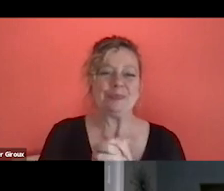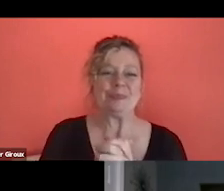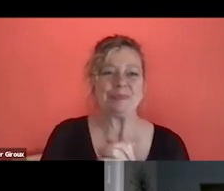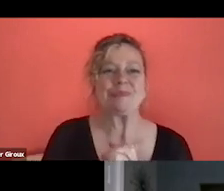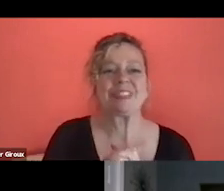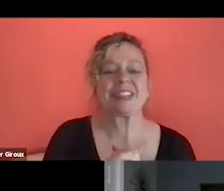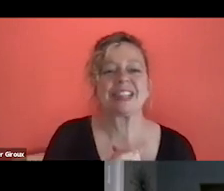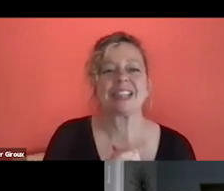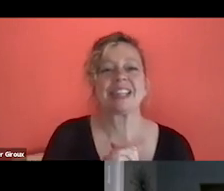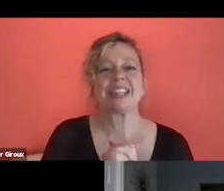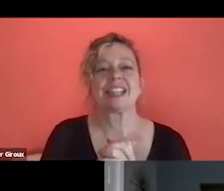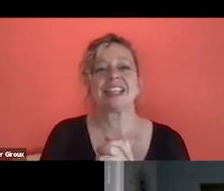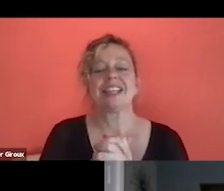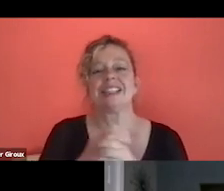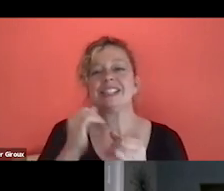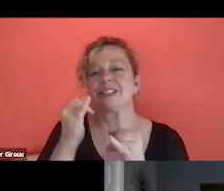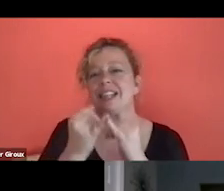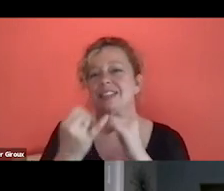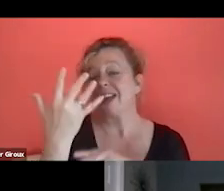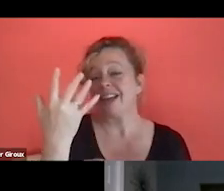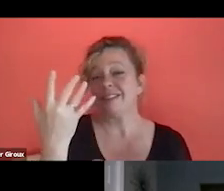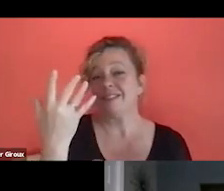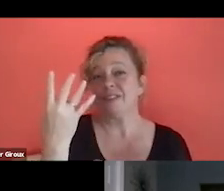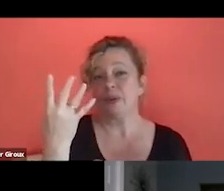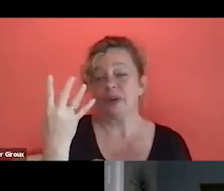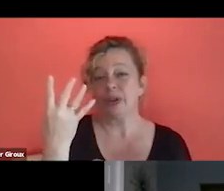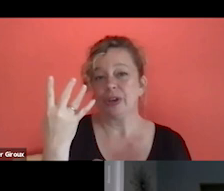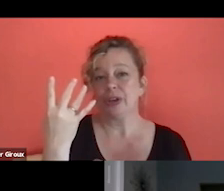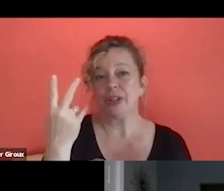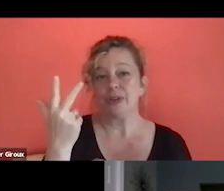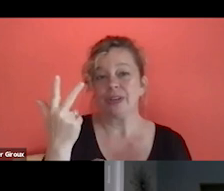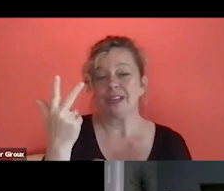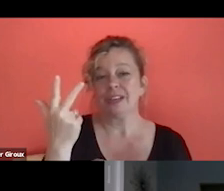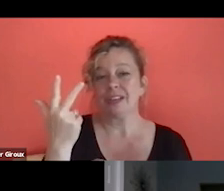Muy bien, voy a dar los últimos cinco, cuatro, tres,